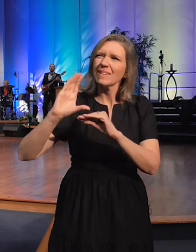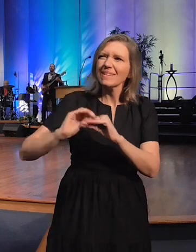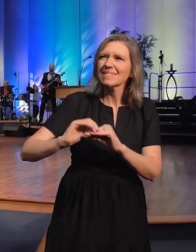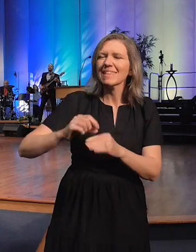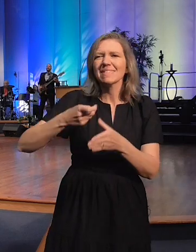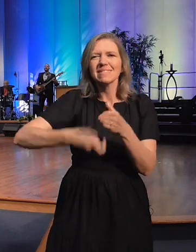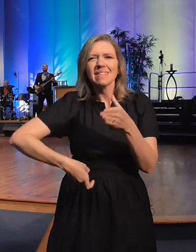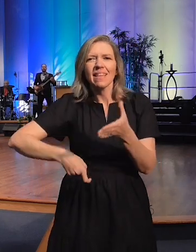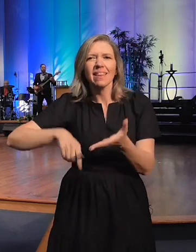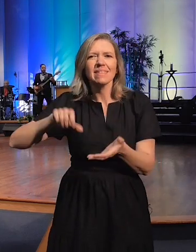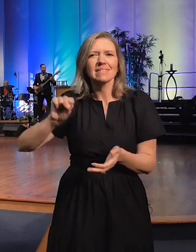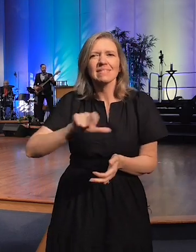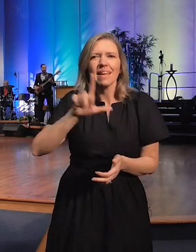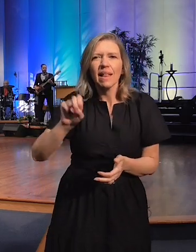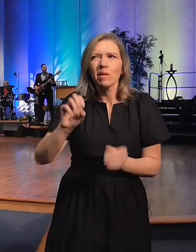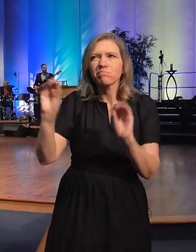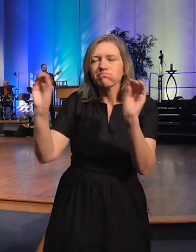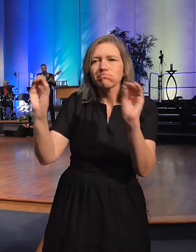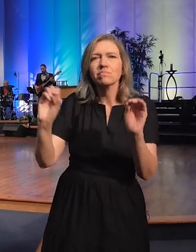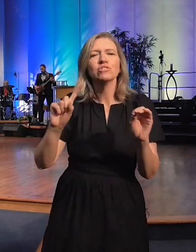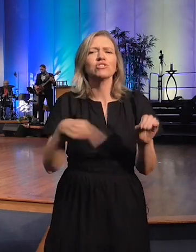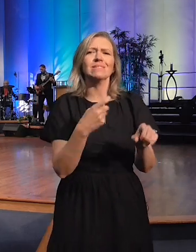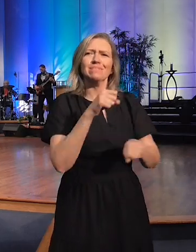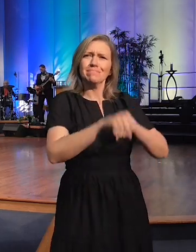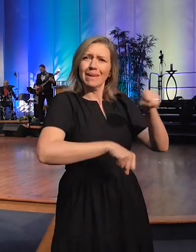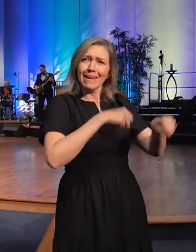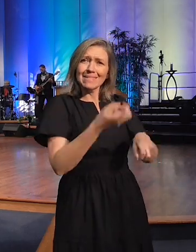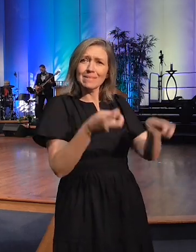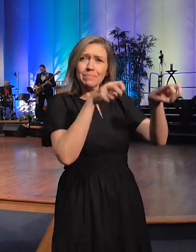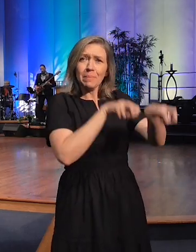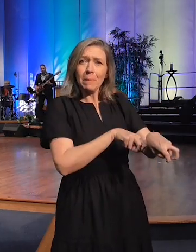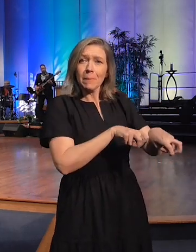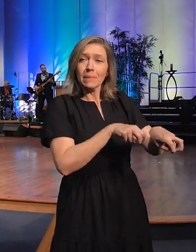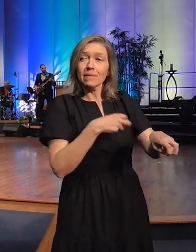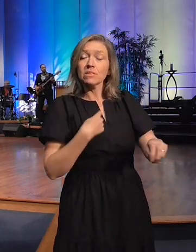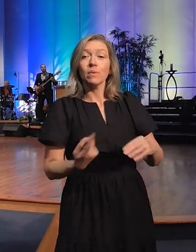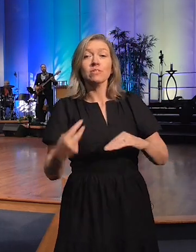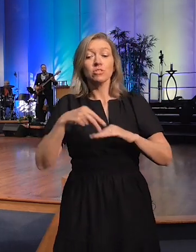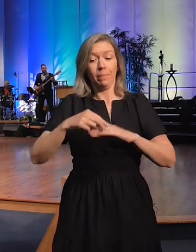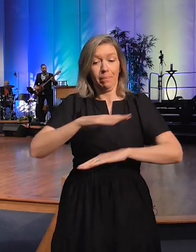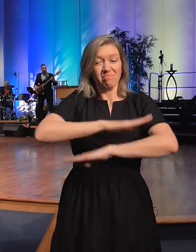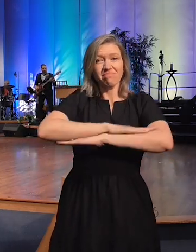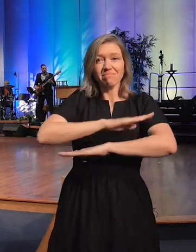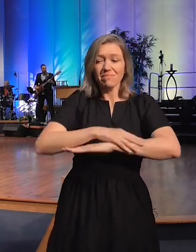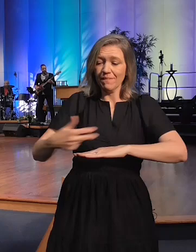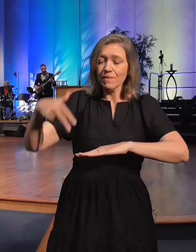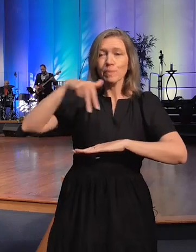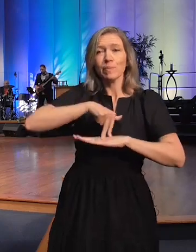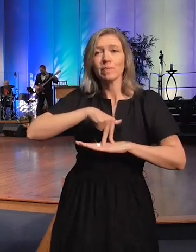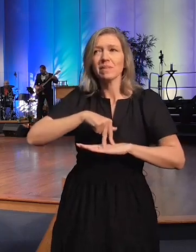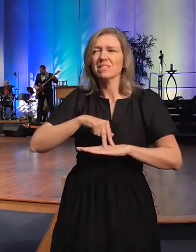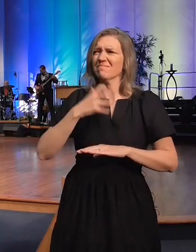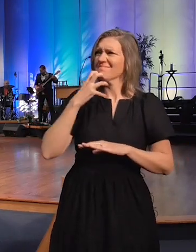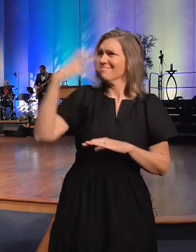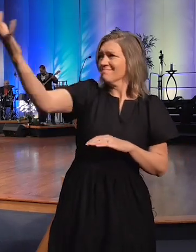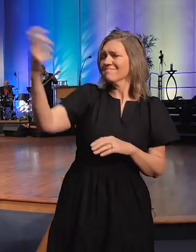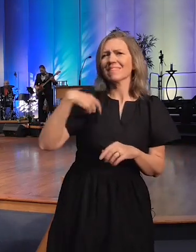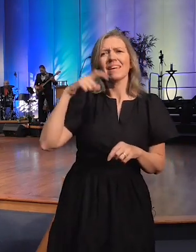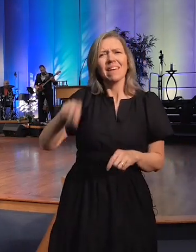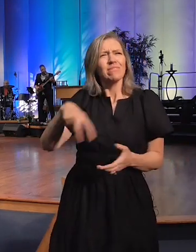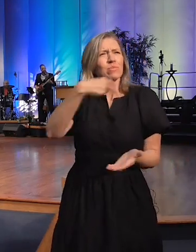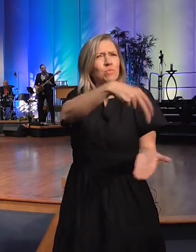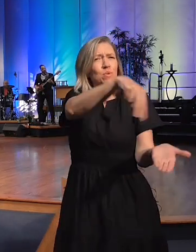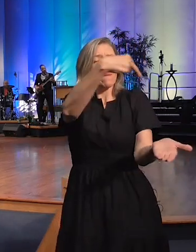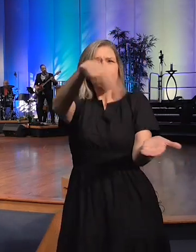solo para vender algunas bicicletas tand así que salté en la F grité tengo que conseguir mi ritmo si eso